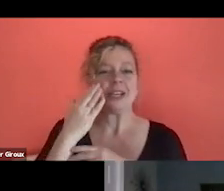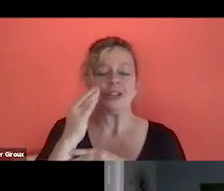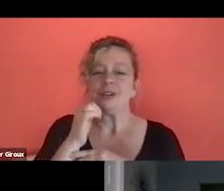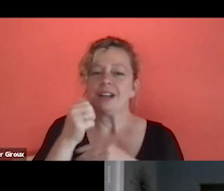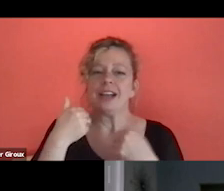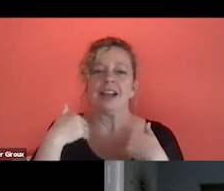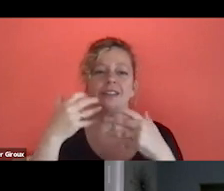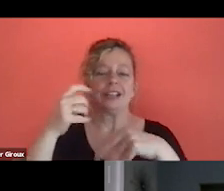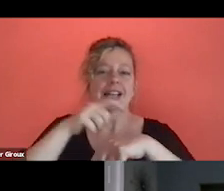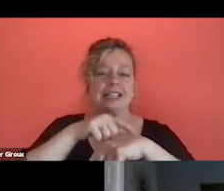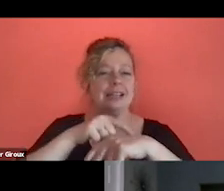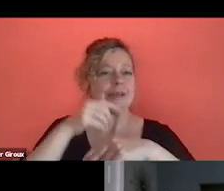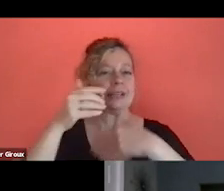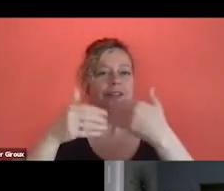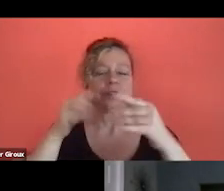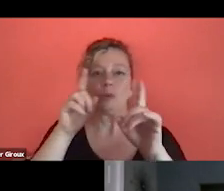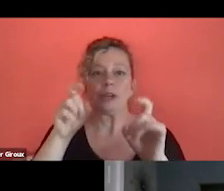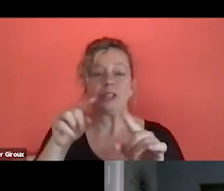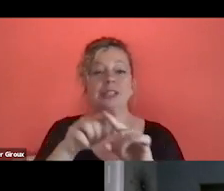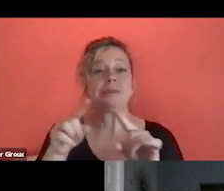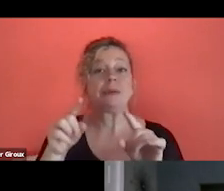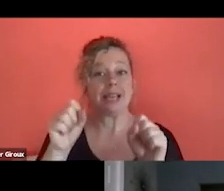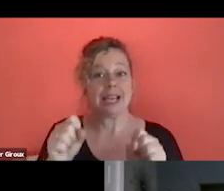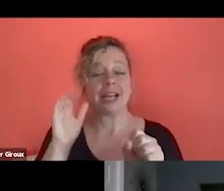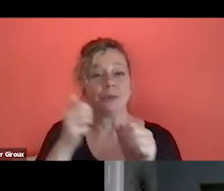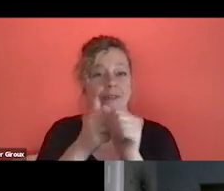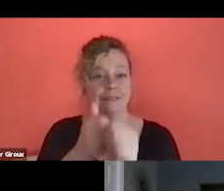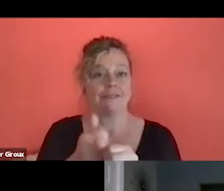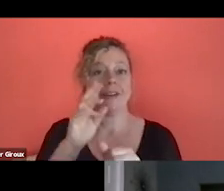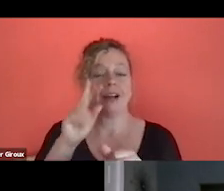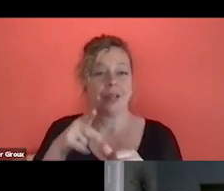para responder a todas sus preguntas, pero también haremos un seguimiento después de los seminarios web.